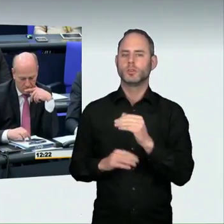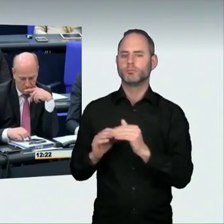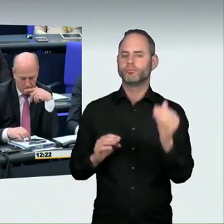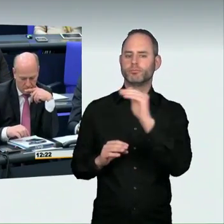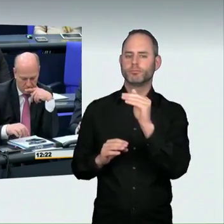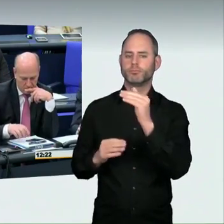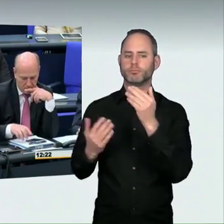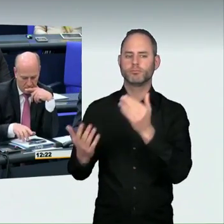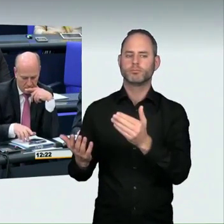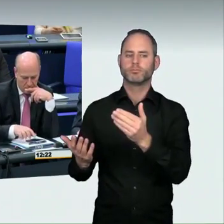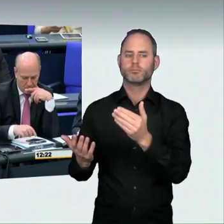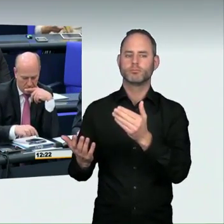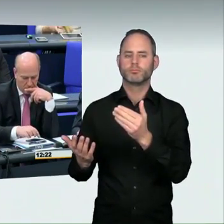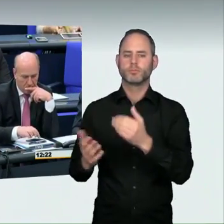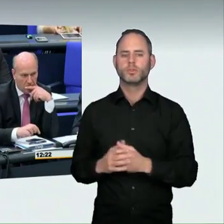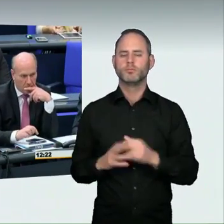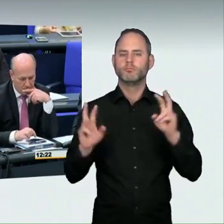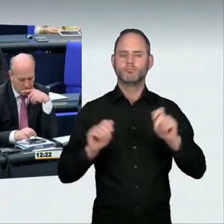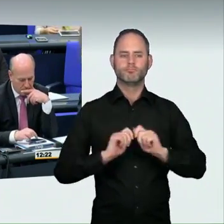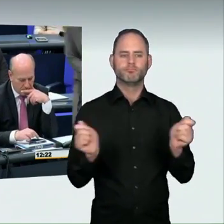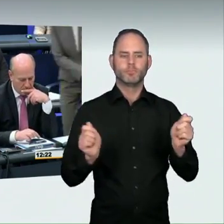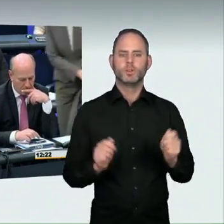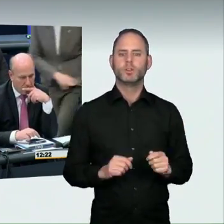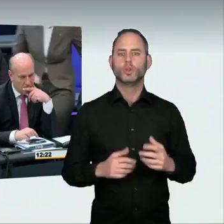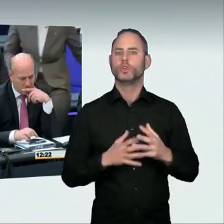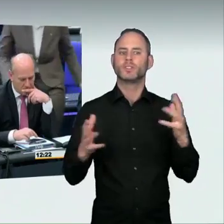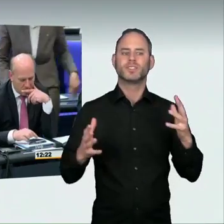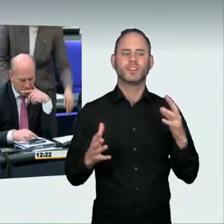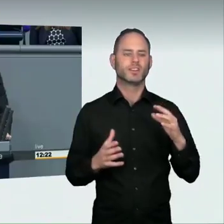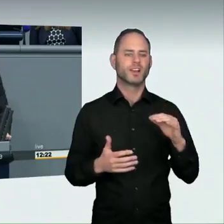(Applaus)